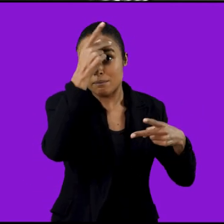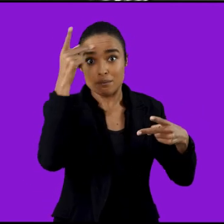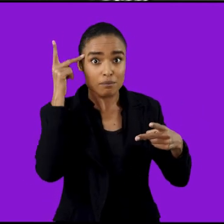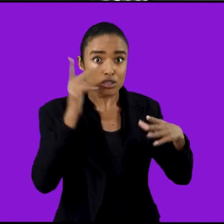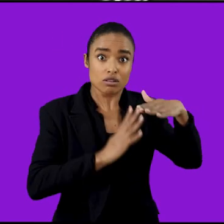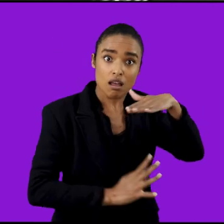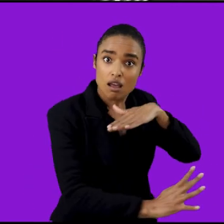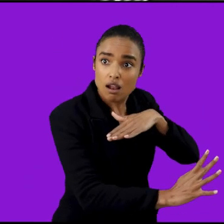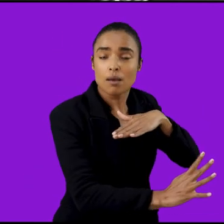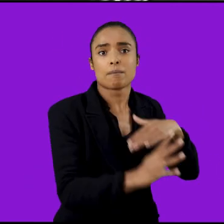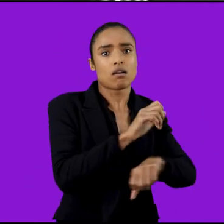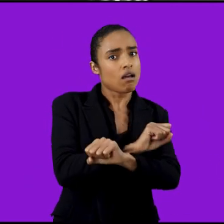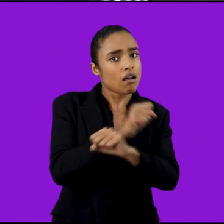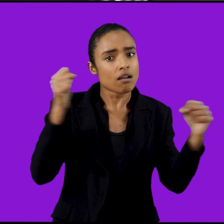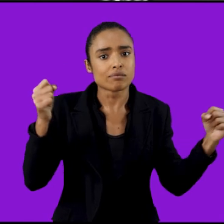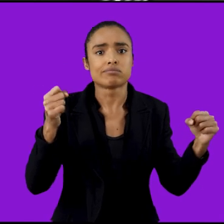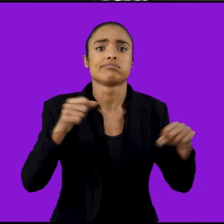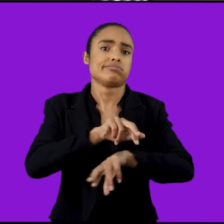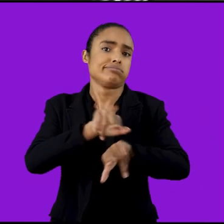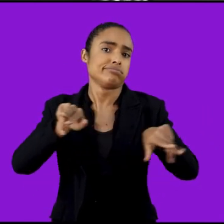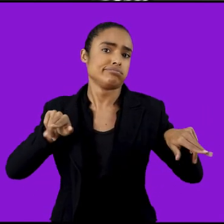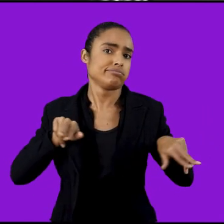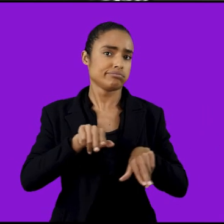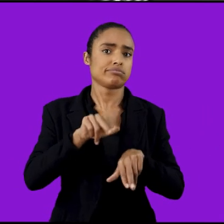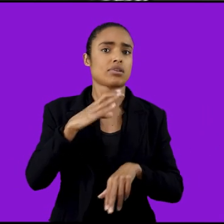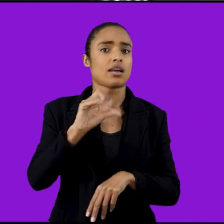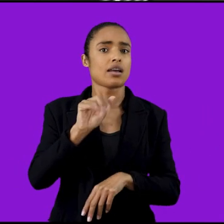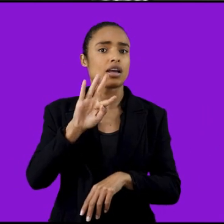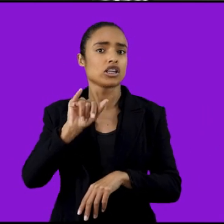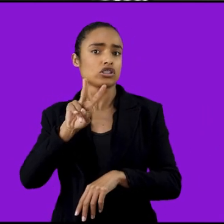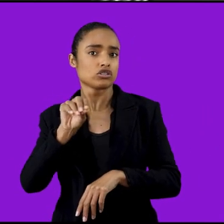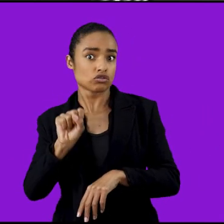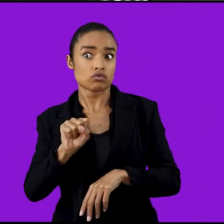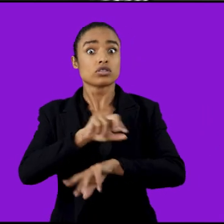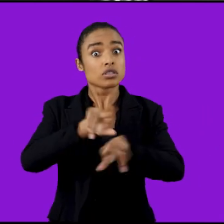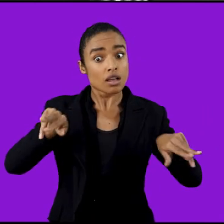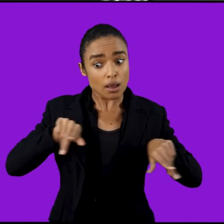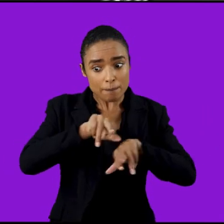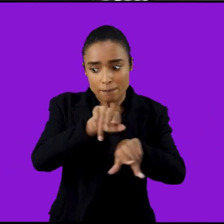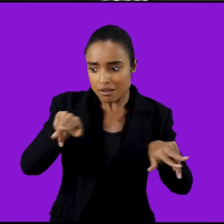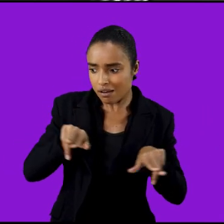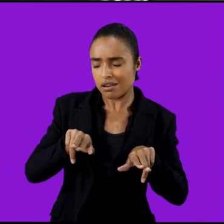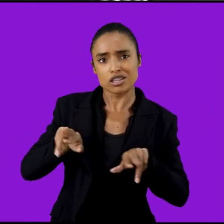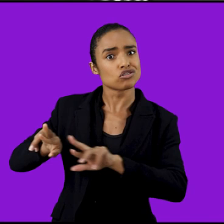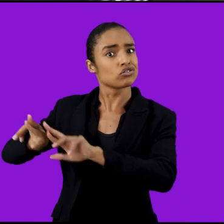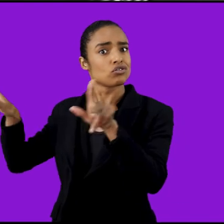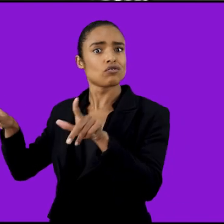imigrantes, negros livres ou ex-cativos. Não sem embates com poder público transformaram